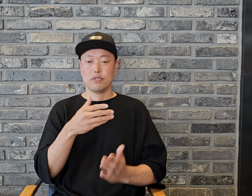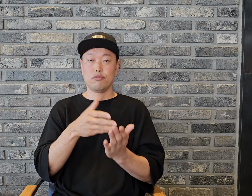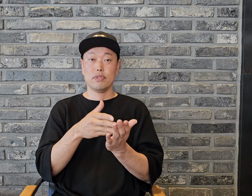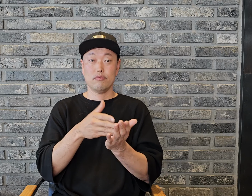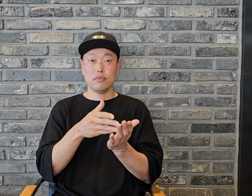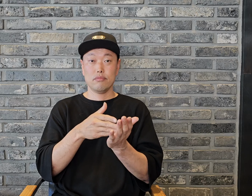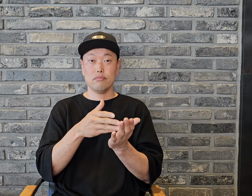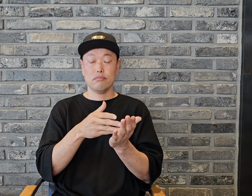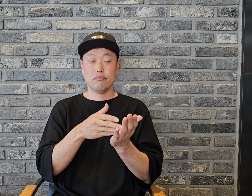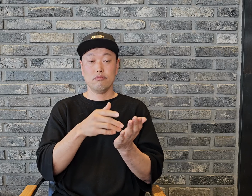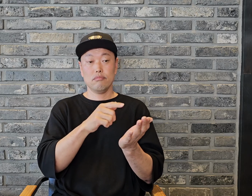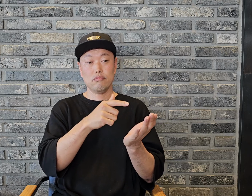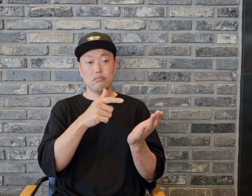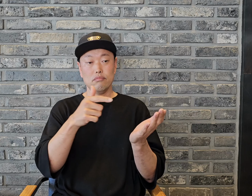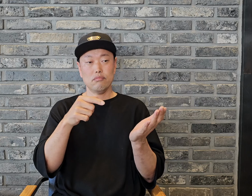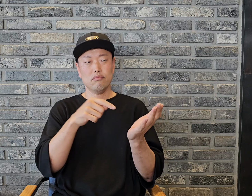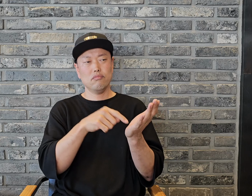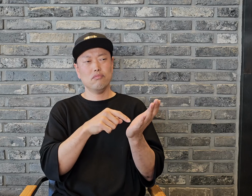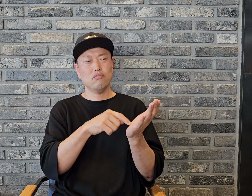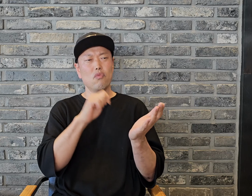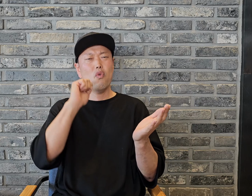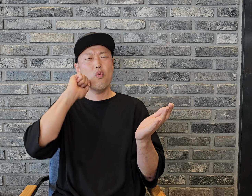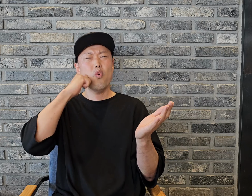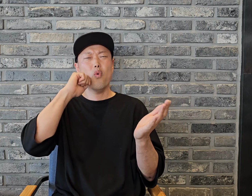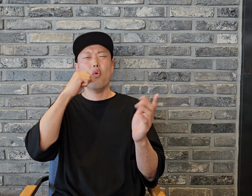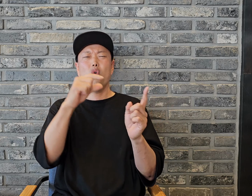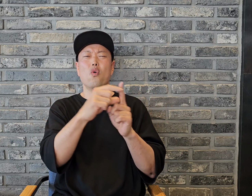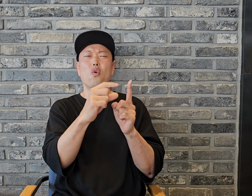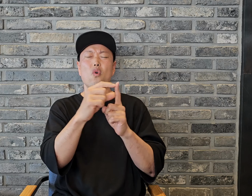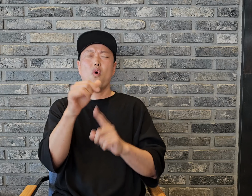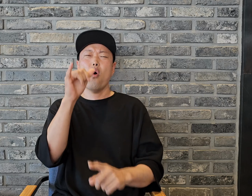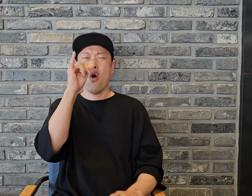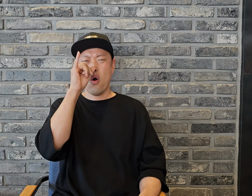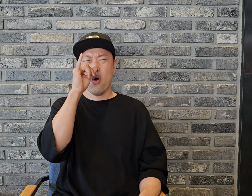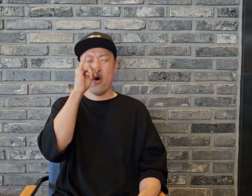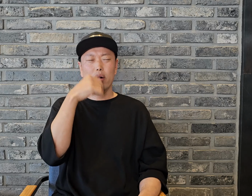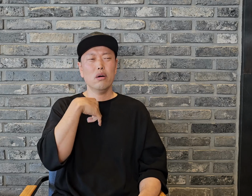ニュースや雑誌、記事などを見ると難しすぎます。 言葉って難しいですね。